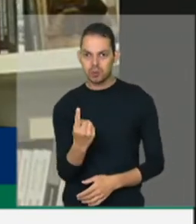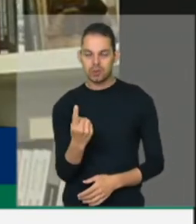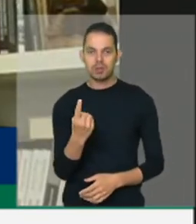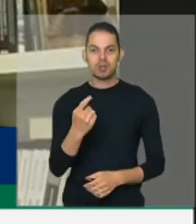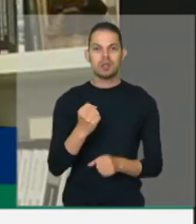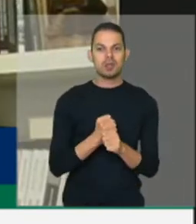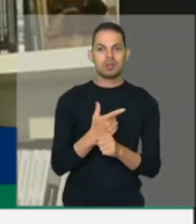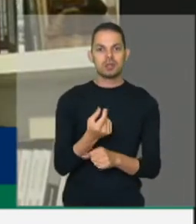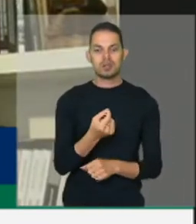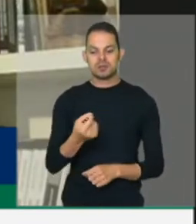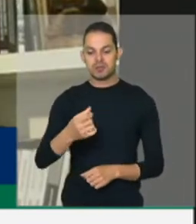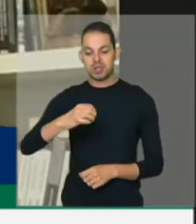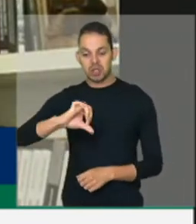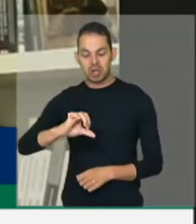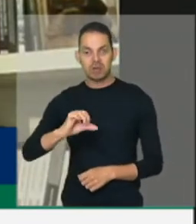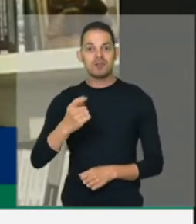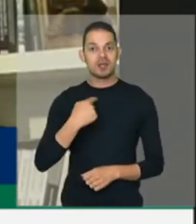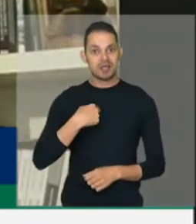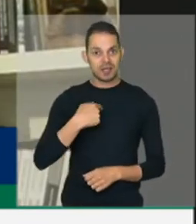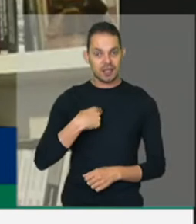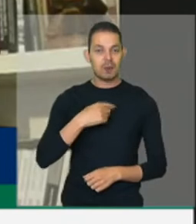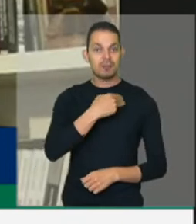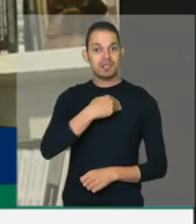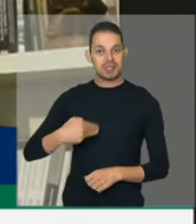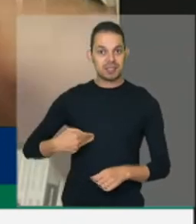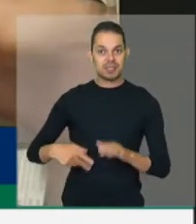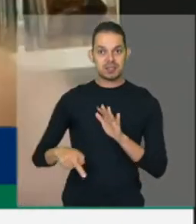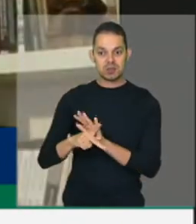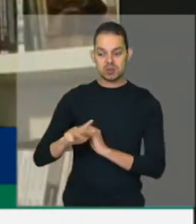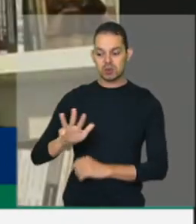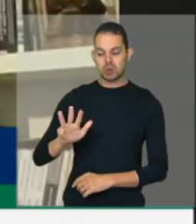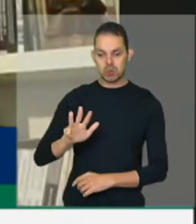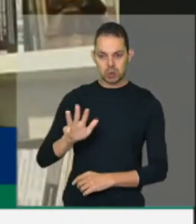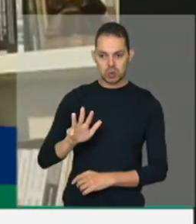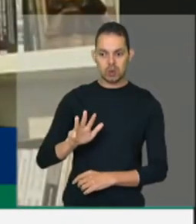ÚLTIMA PANDEMIA DO HORA UÉ H1N1, 2009/2010, EU TIVE A HONRA DE SER MINISTRO DO PRESIDENTE LULA, FOI O PAÍS